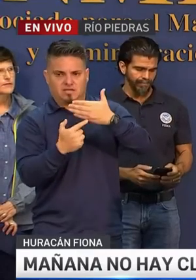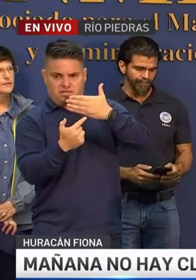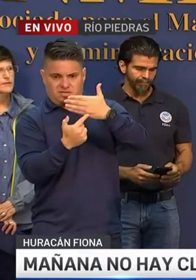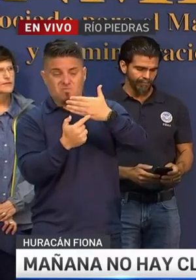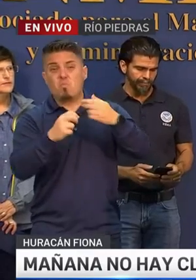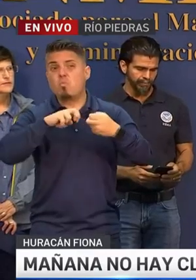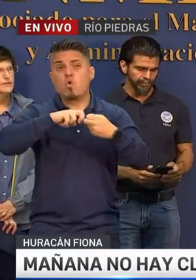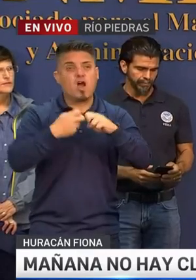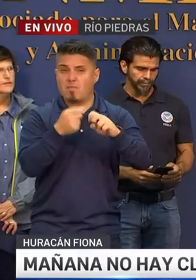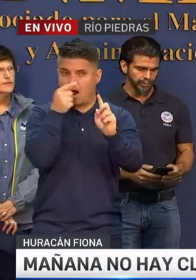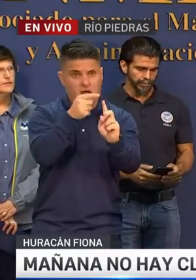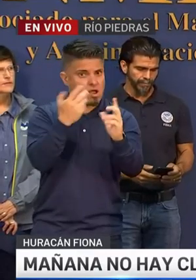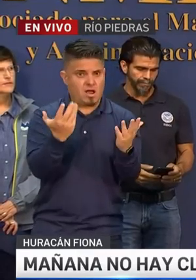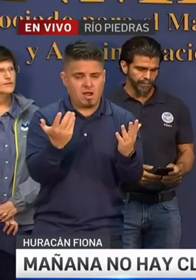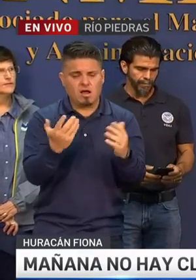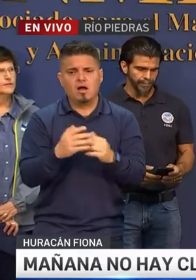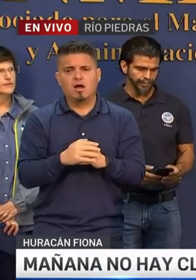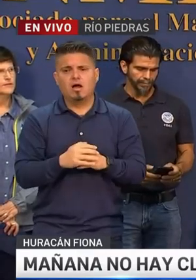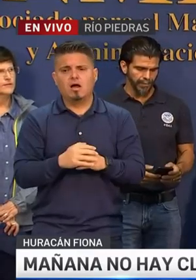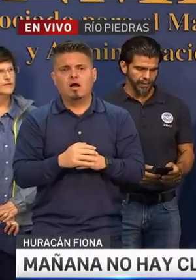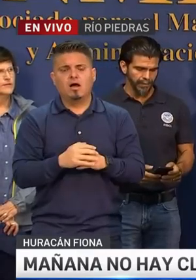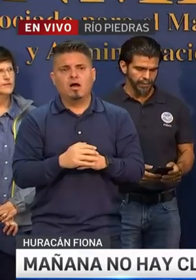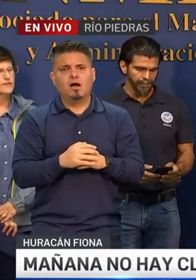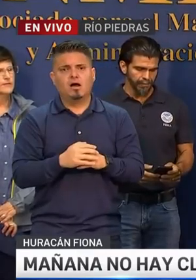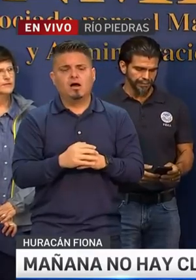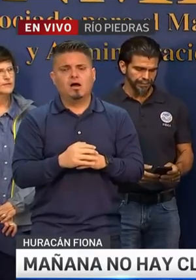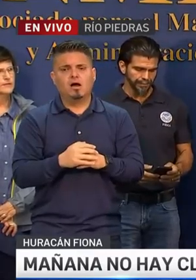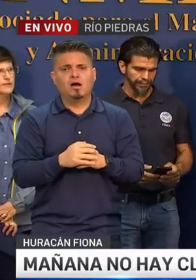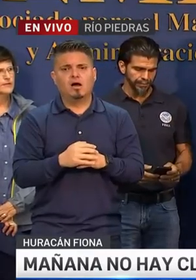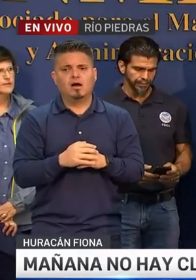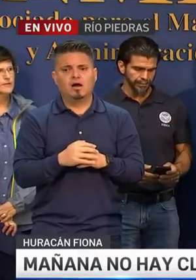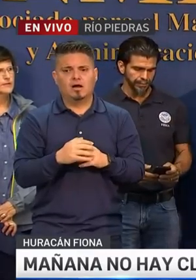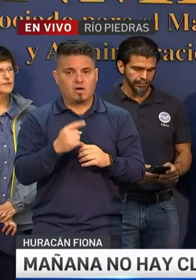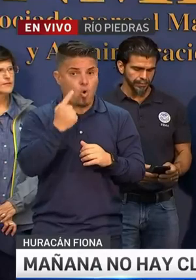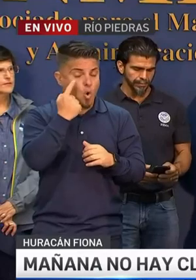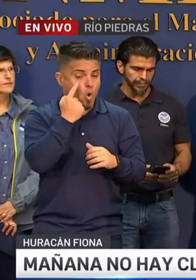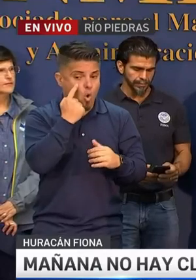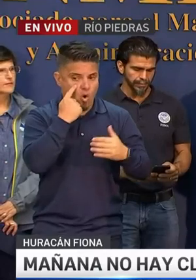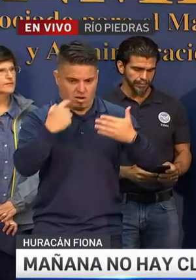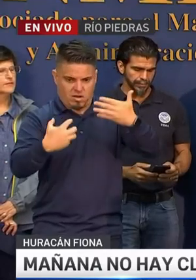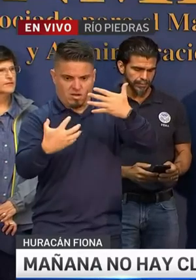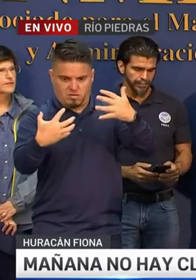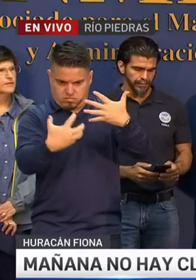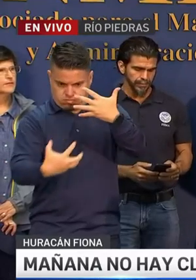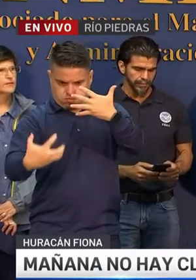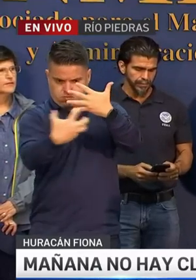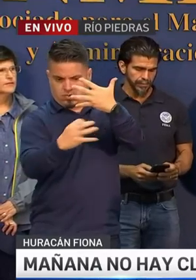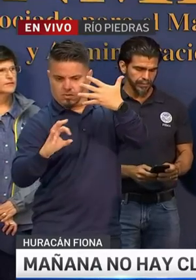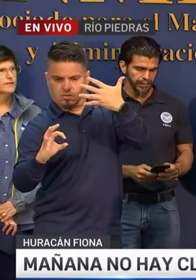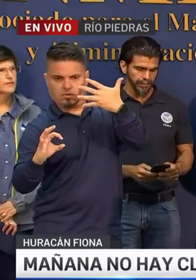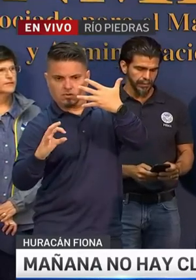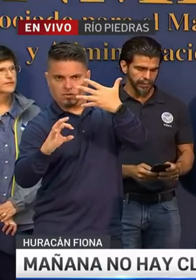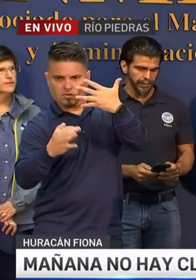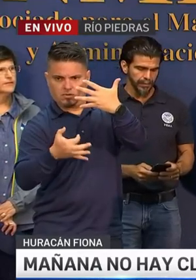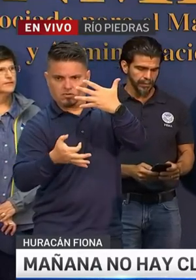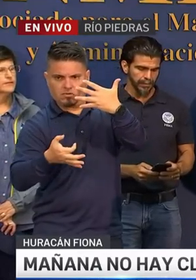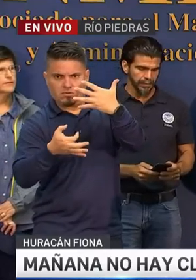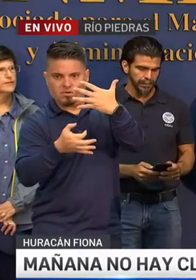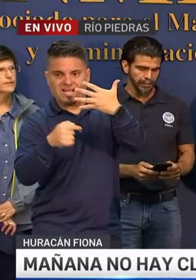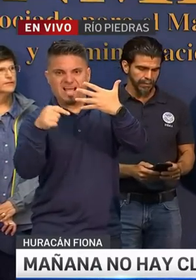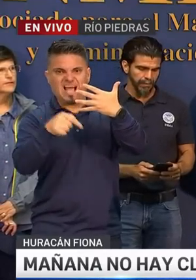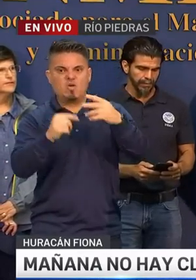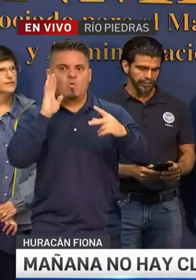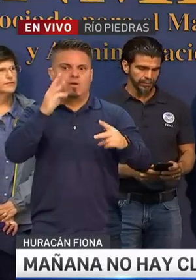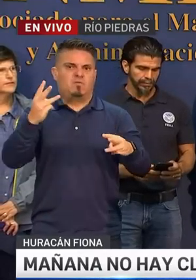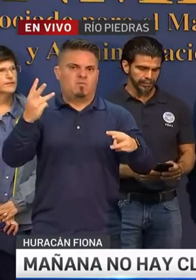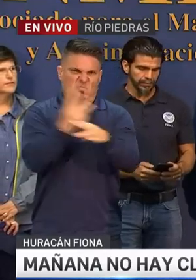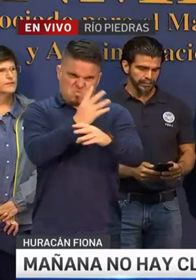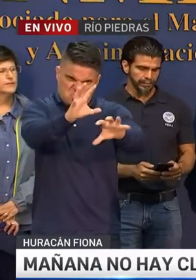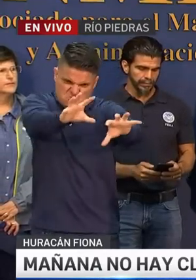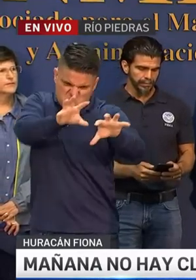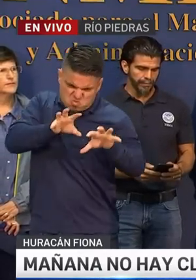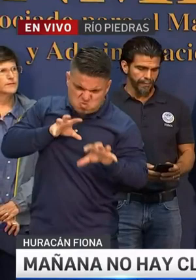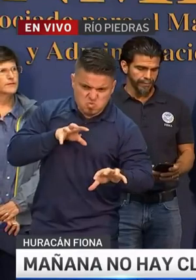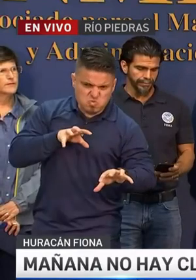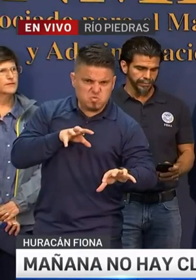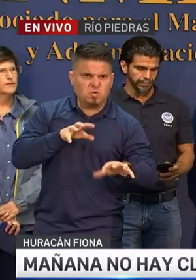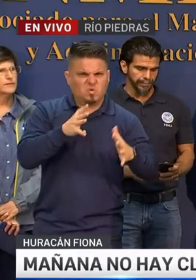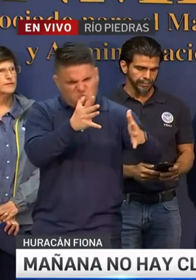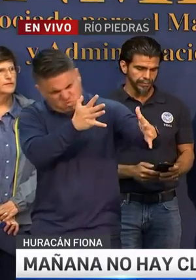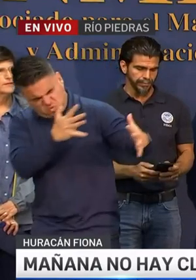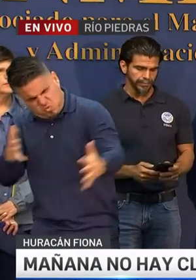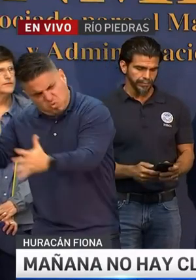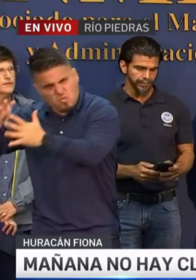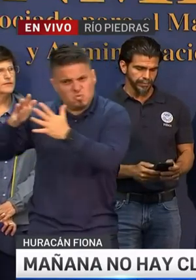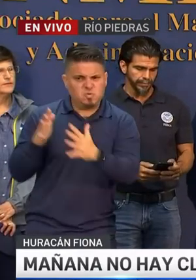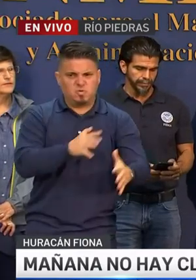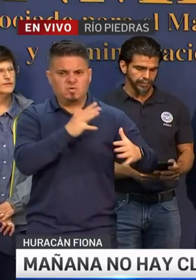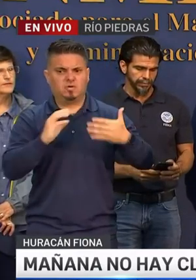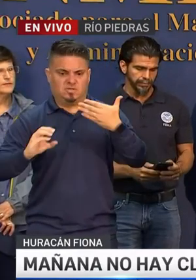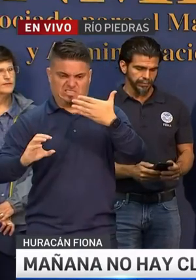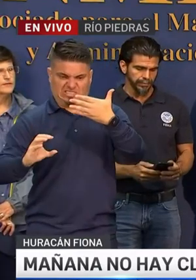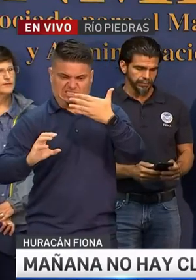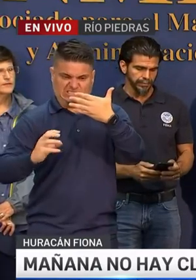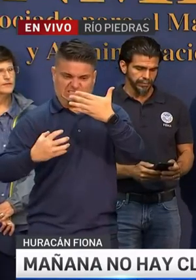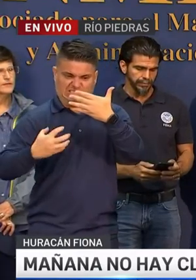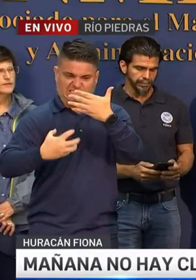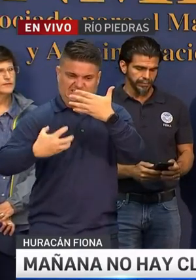EL OESTE,22 30 MILLAS AL SUR DE